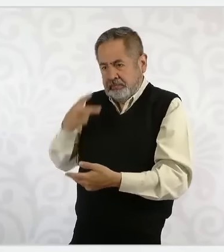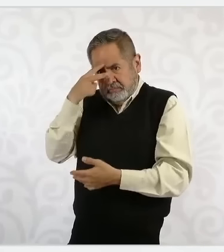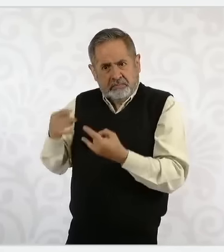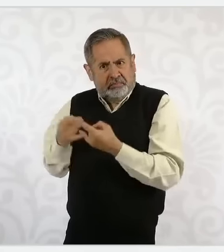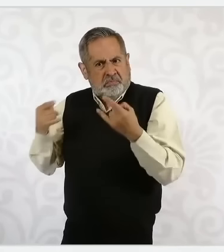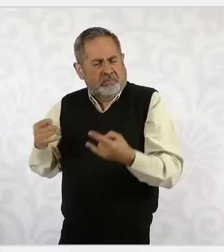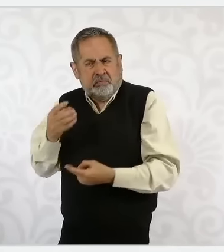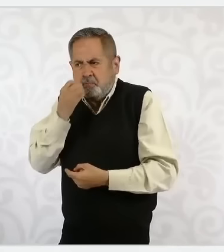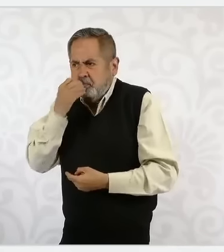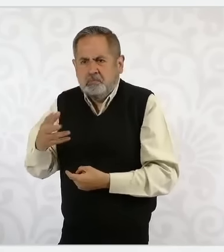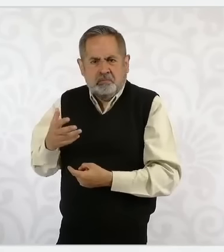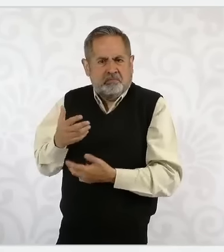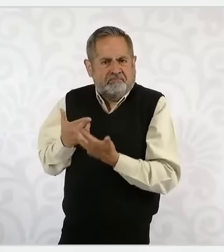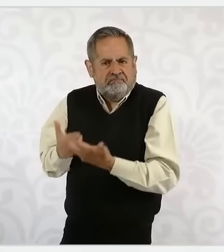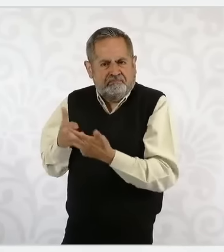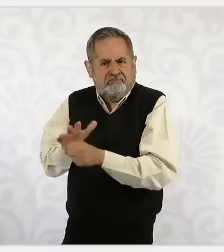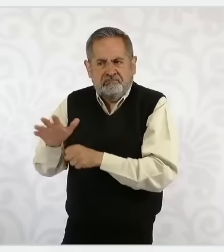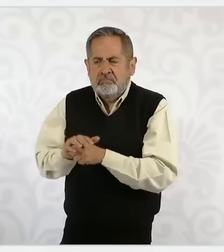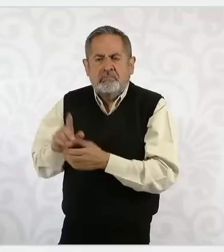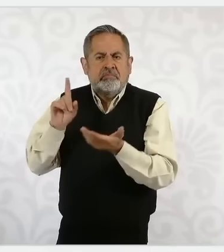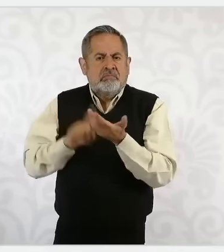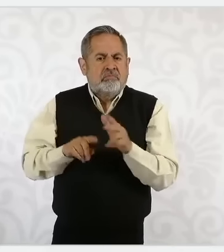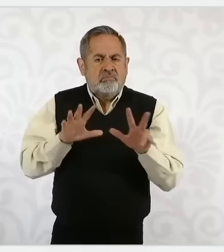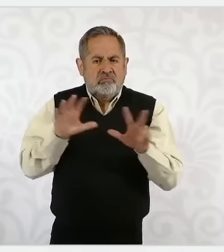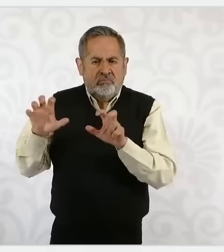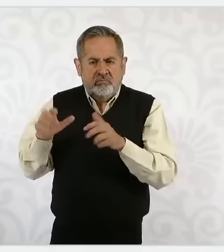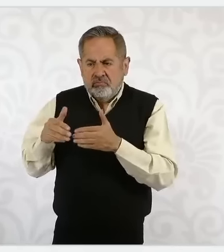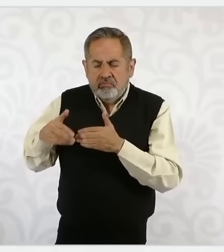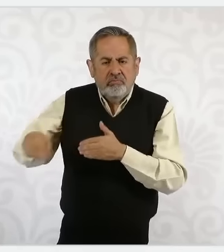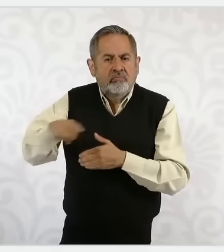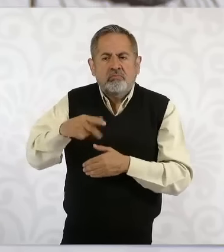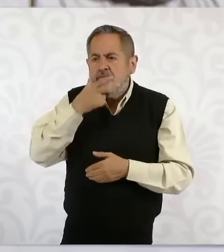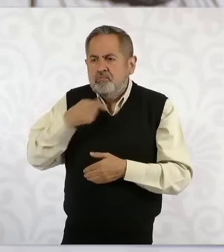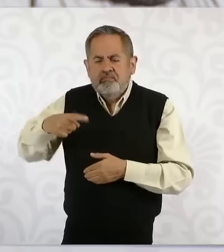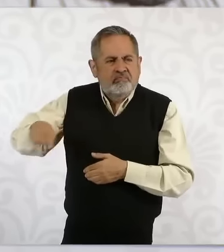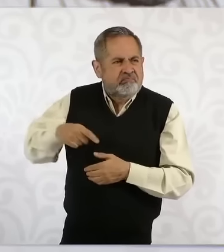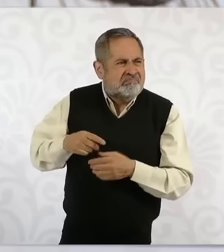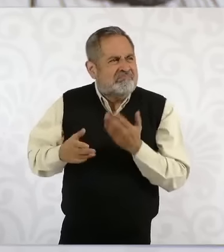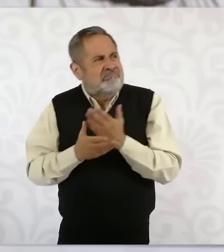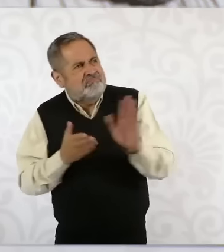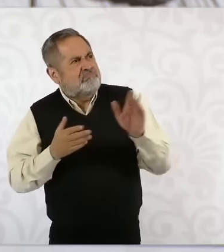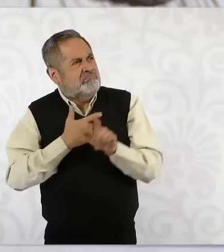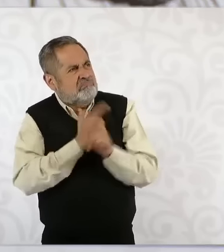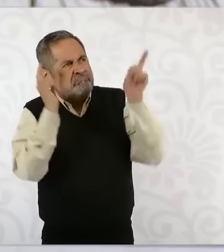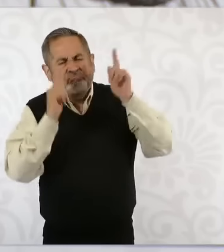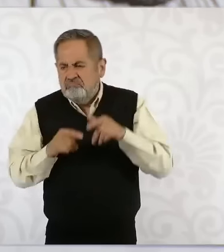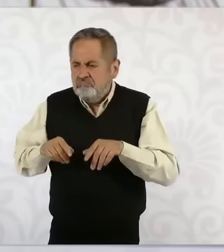de lo que fue el siglo XIX en términos de los liberales mexicanos. la Constitución del 57,